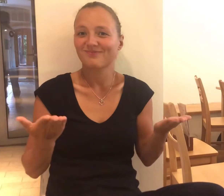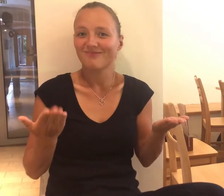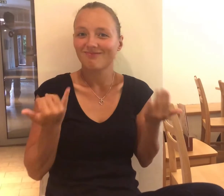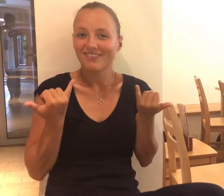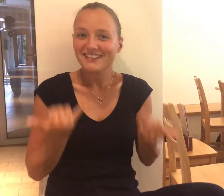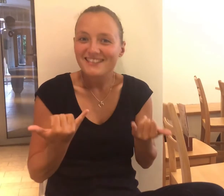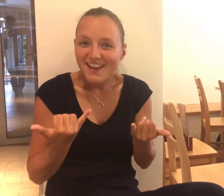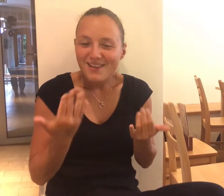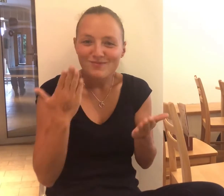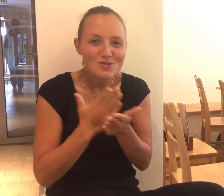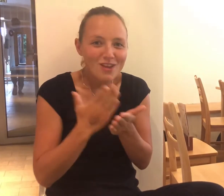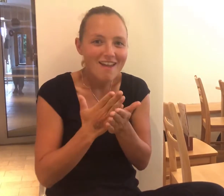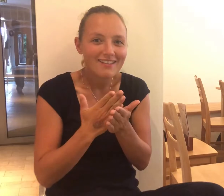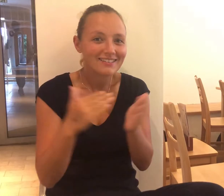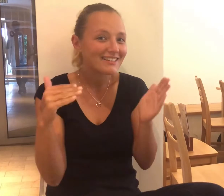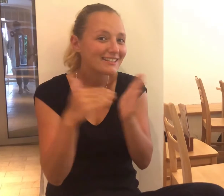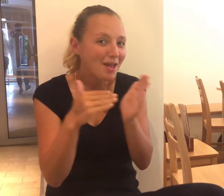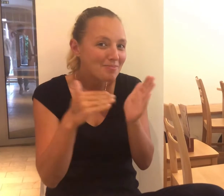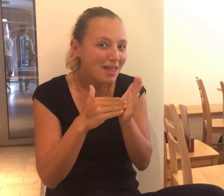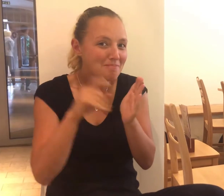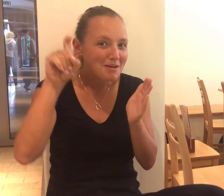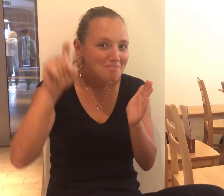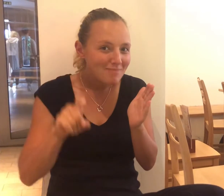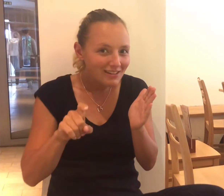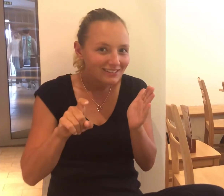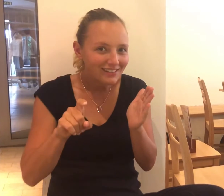Sedaj smo že v mesecu septembru.